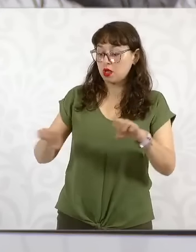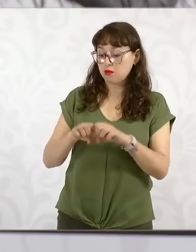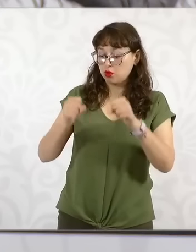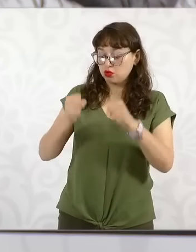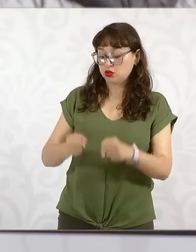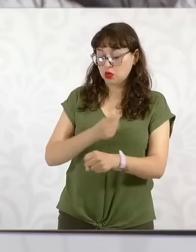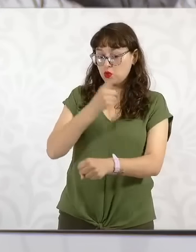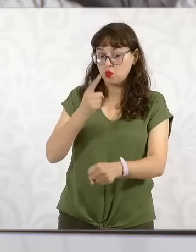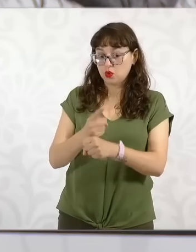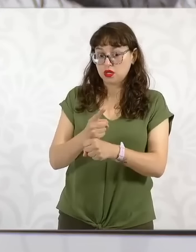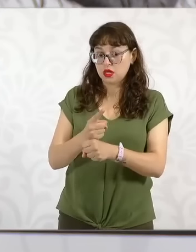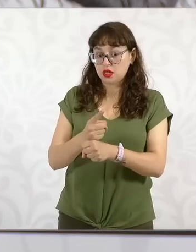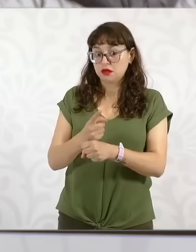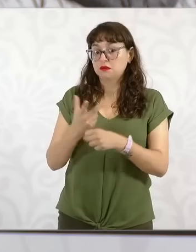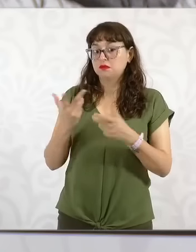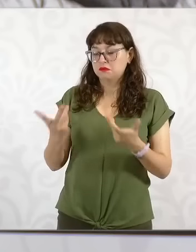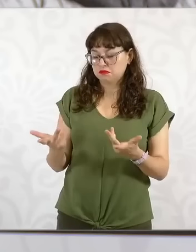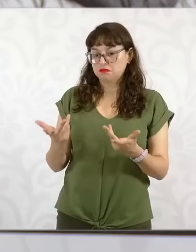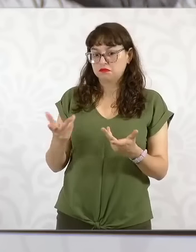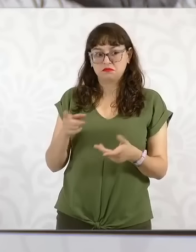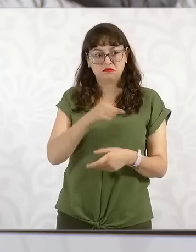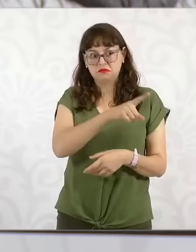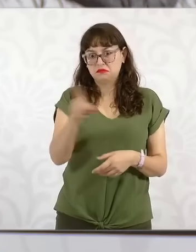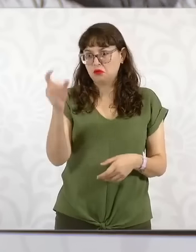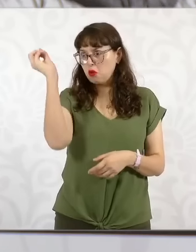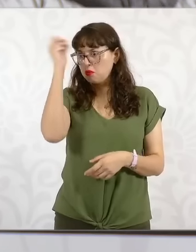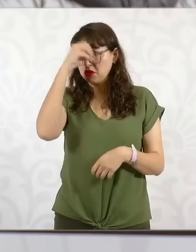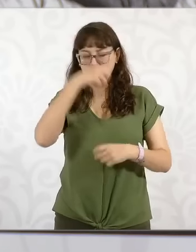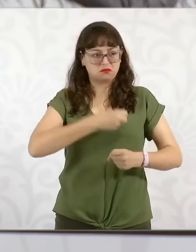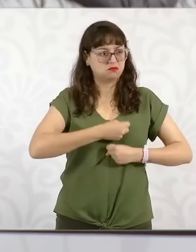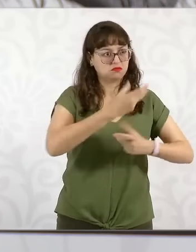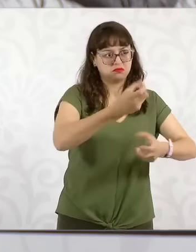obviamente se toman en cuenta cualquier tipo de declaración y opinión, pero nos basamos en